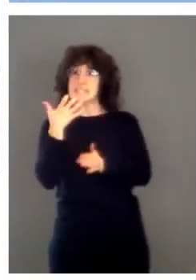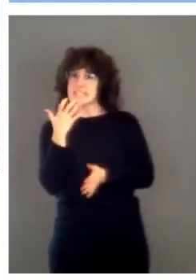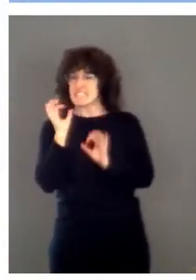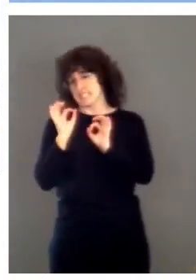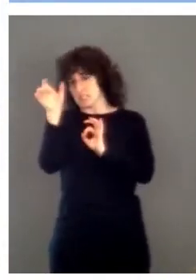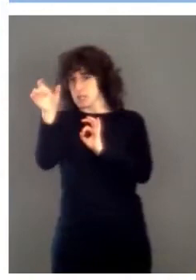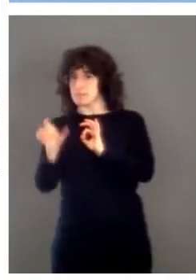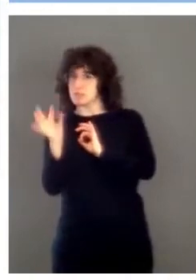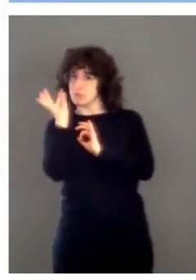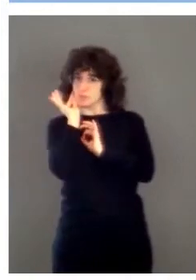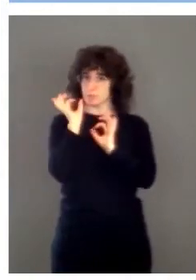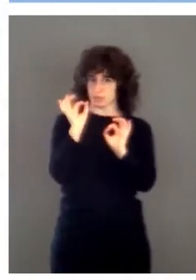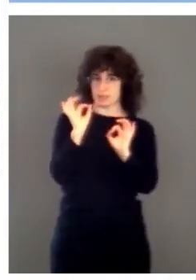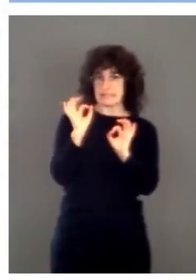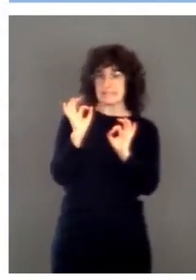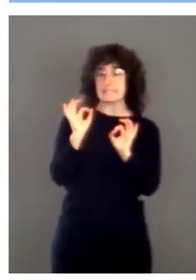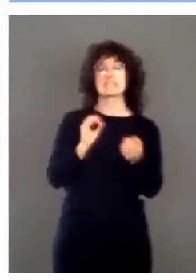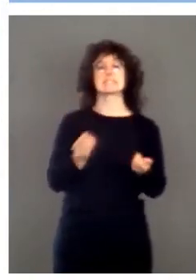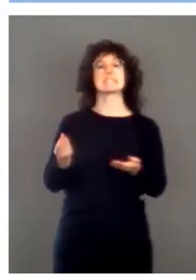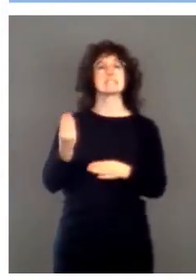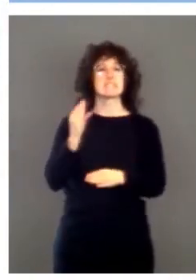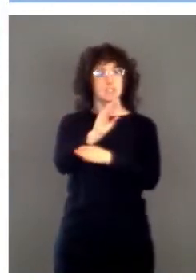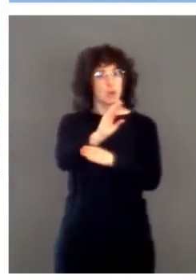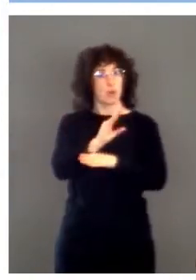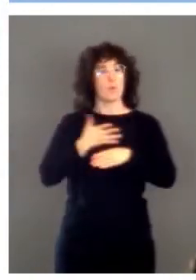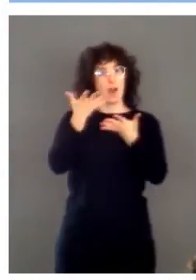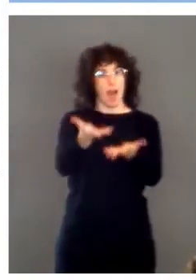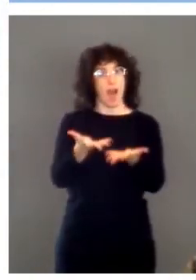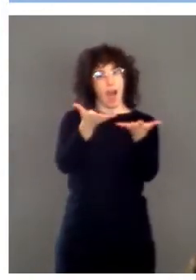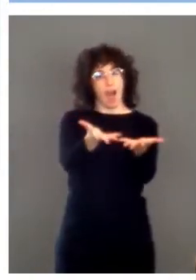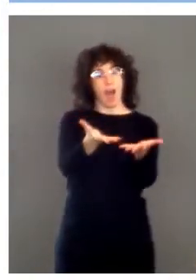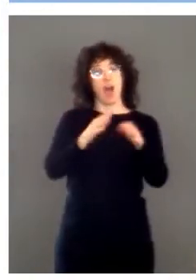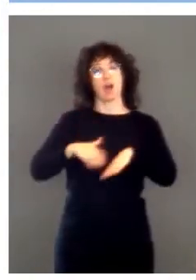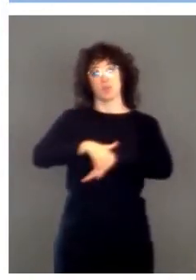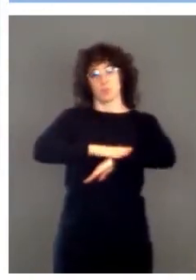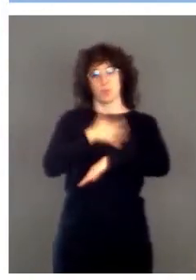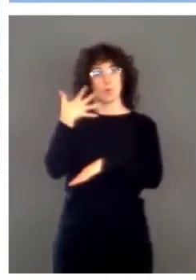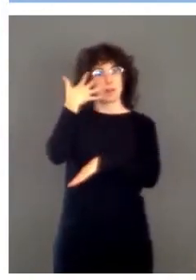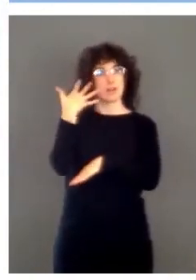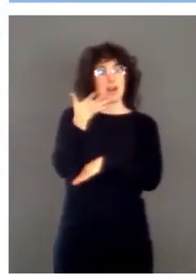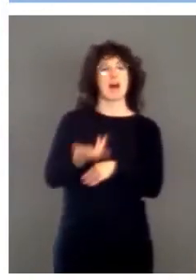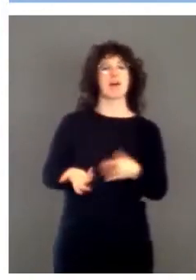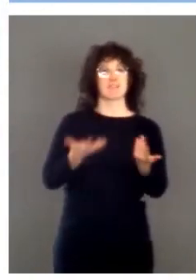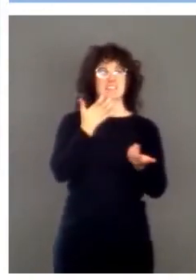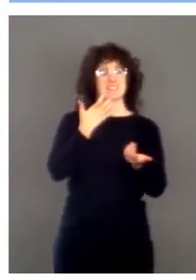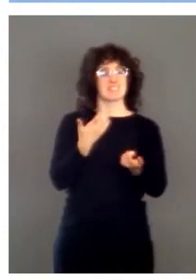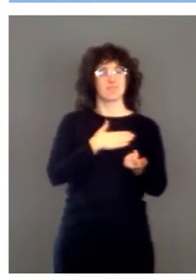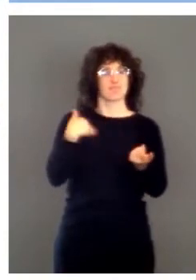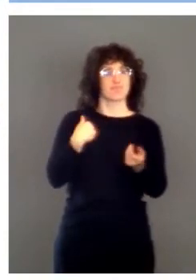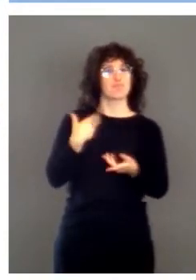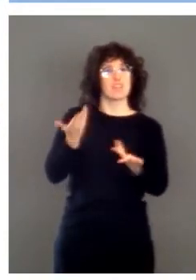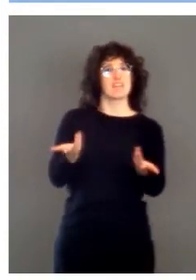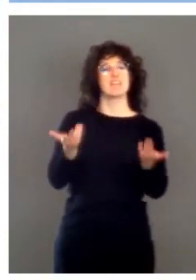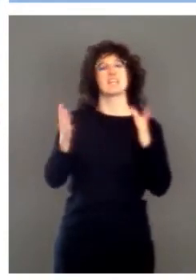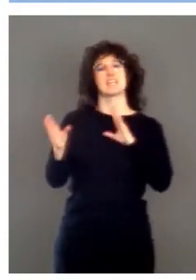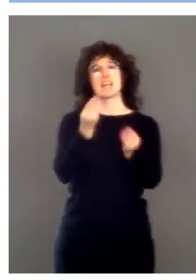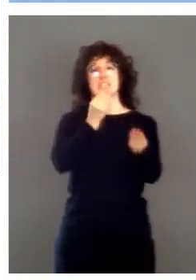Es la subvención la ayuda que Se ofrece desde el Gobierno de Navarra para Hacer el traspaso de un negocio Poder emprender como autónomo Y además